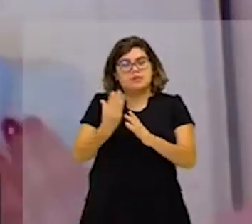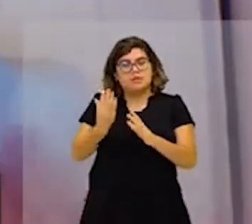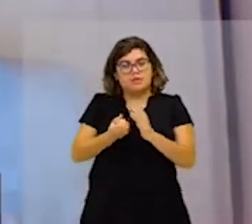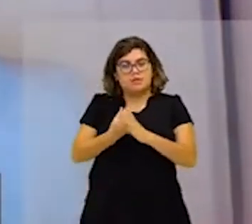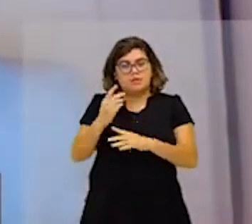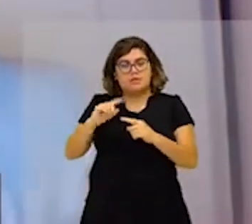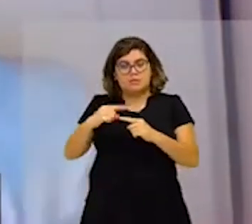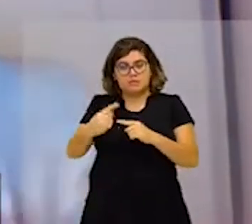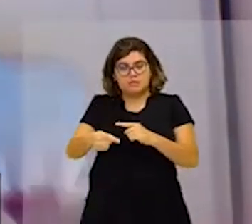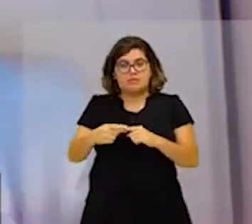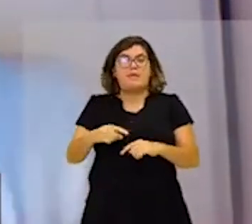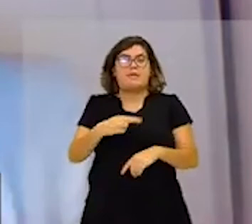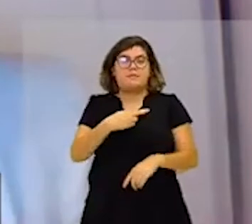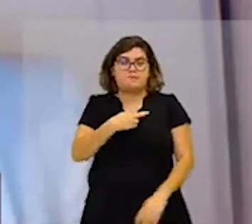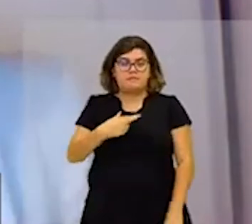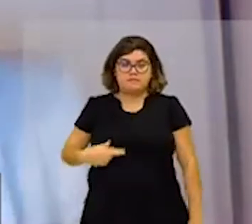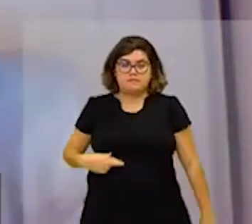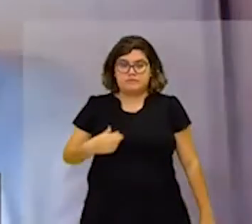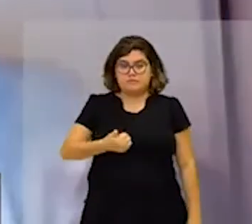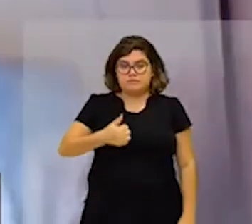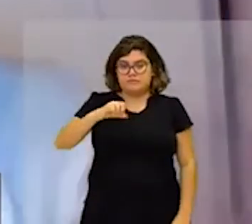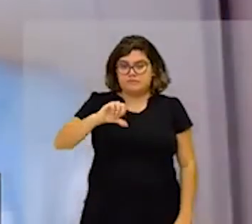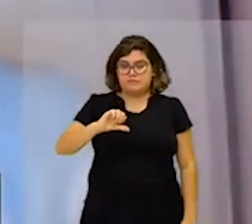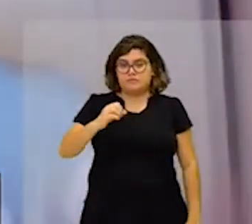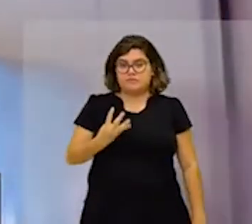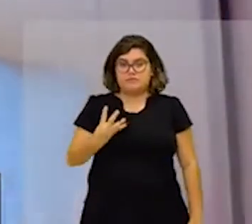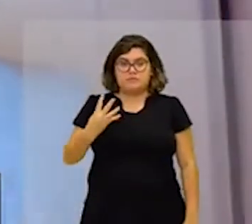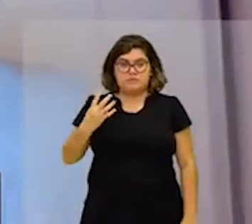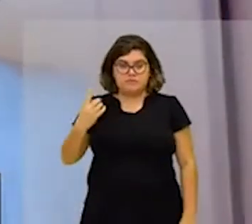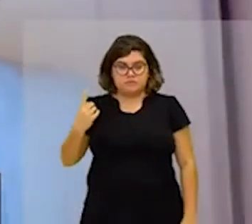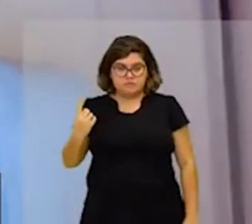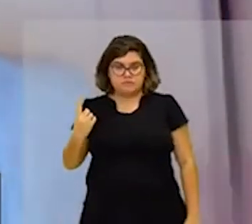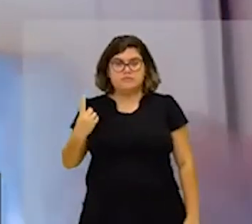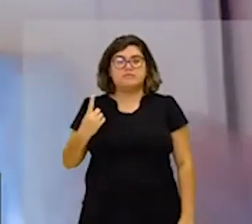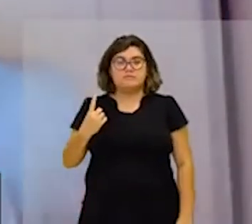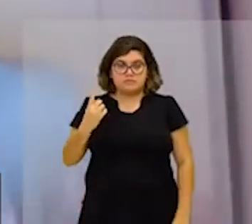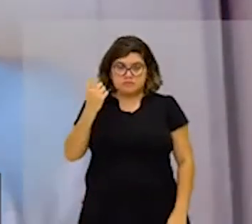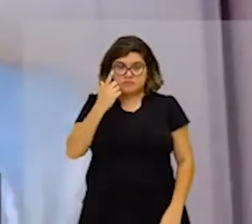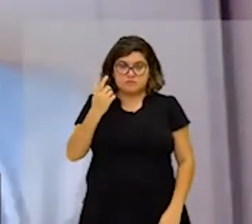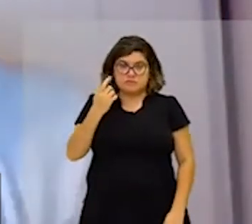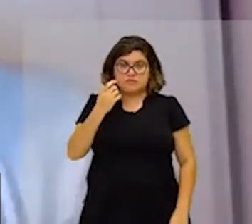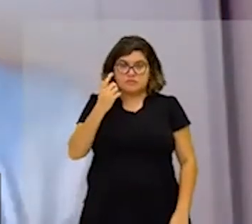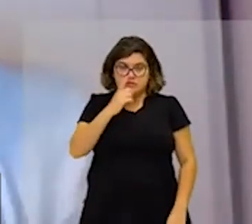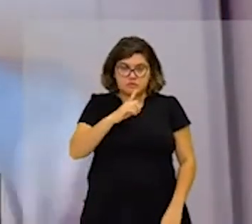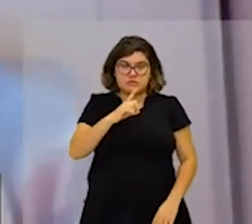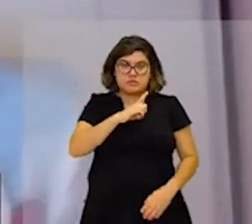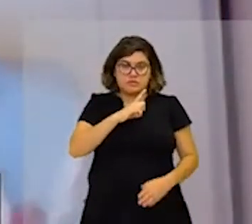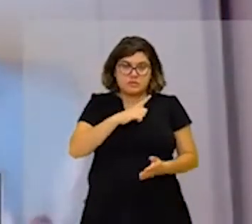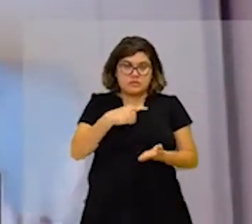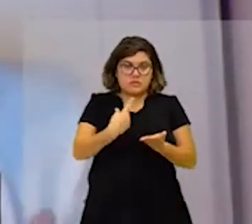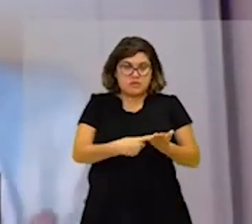que você 91 ela tem uma evidência ampliação do direito ao voto mas vai manter restrições